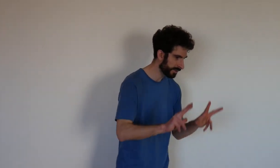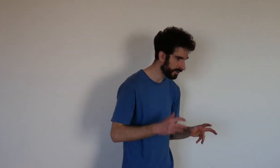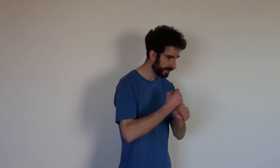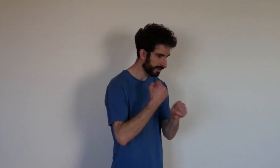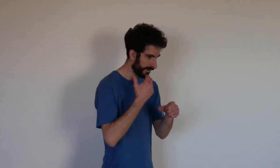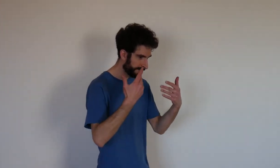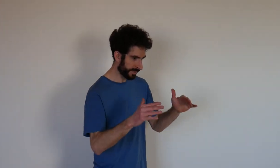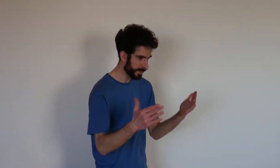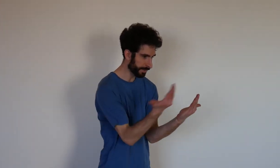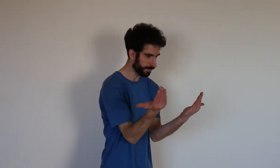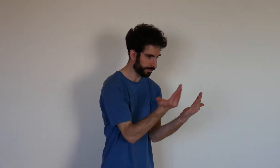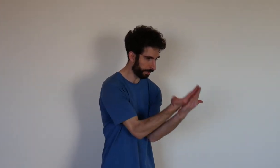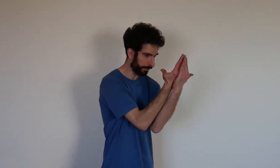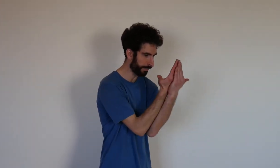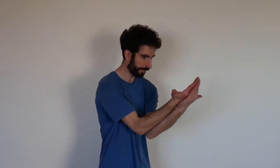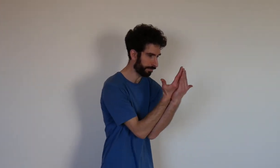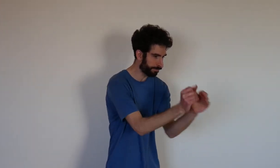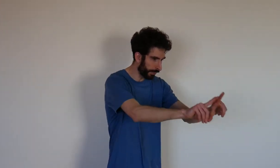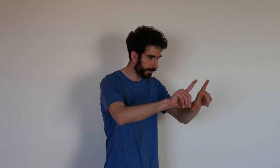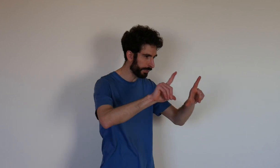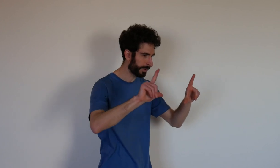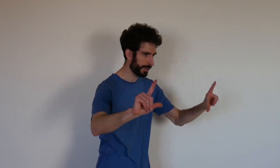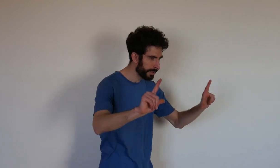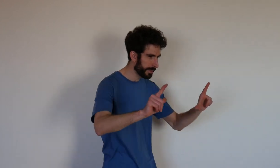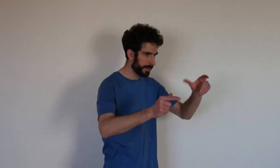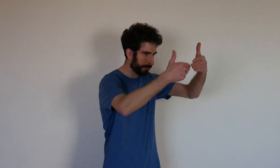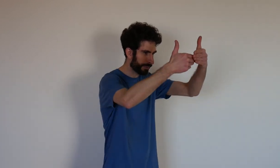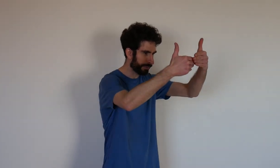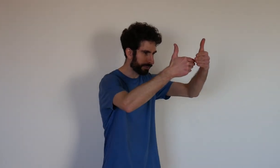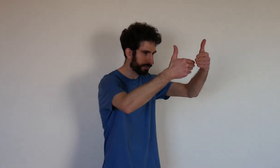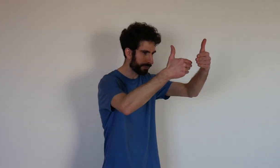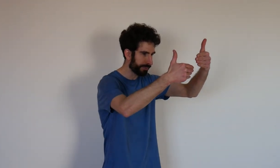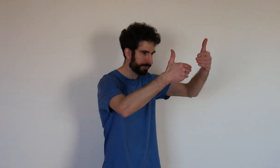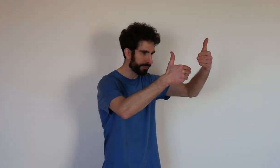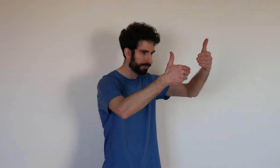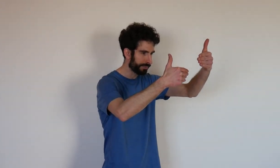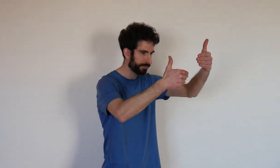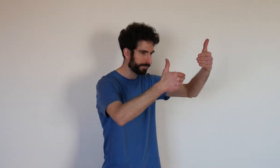L'ordinateur a terminé les comparaisons. L'image s'affiche petit à petit...